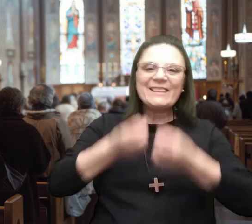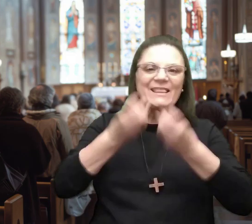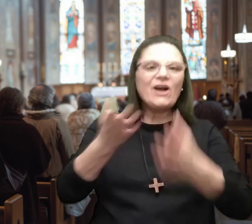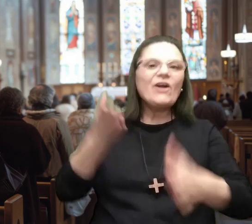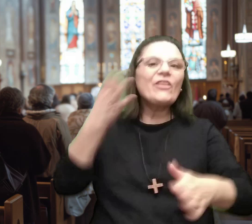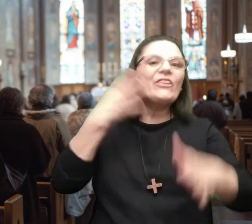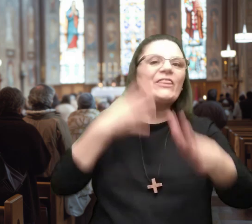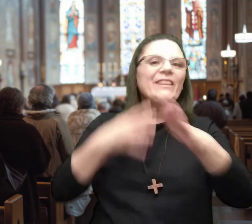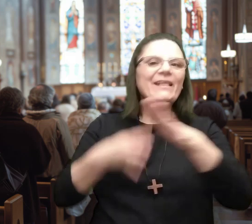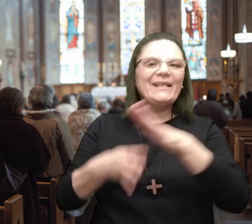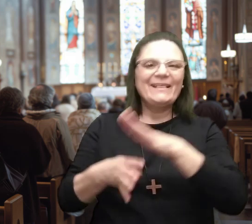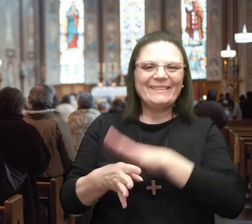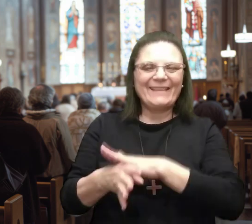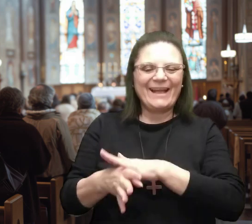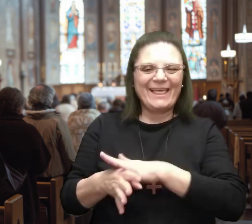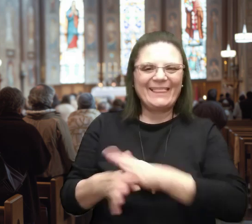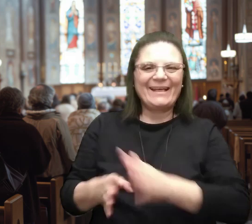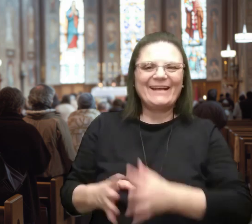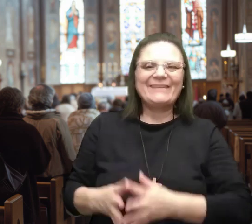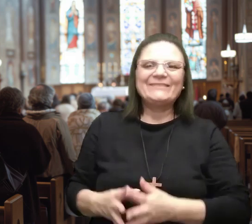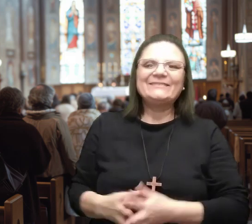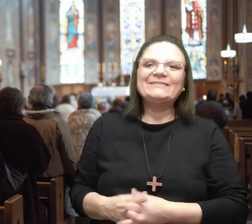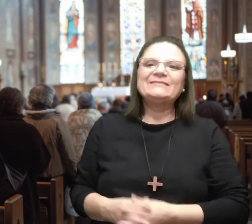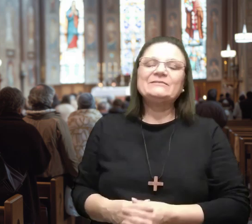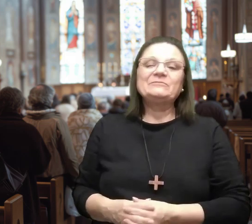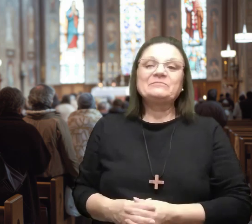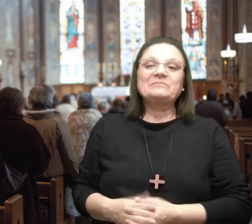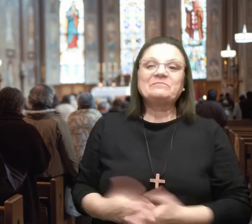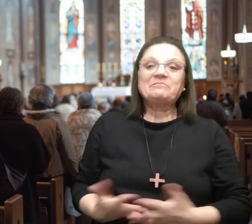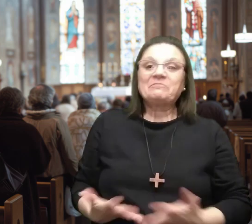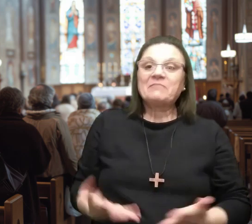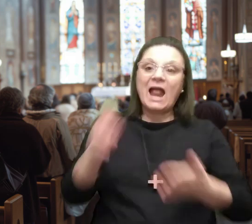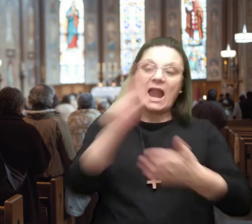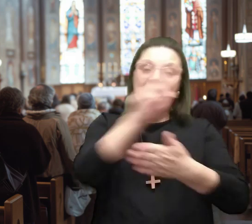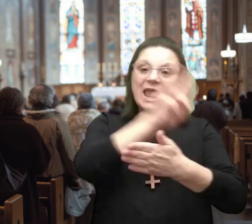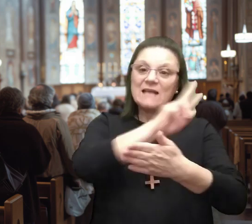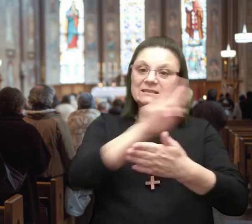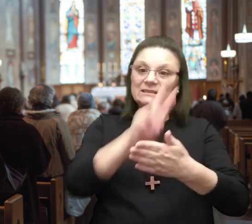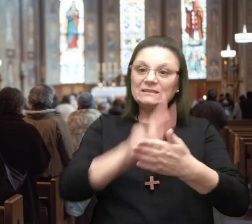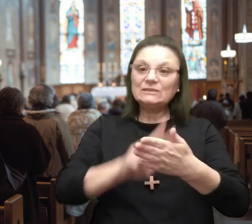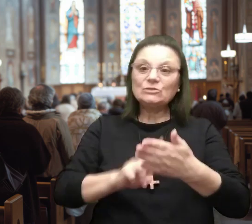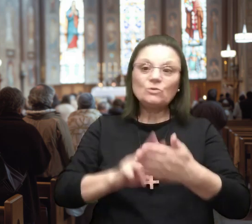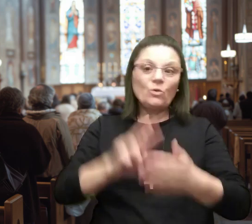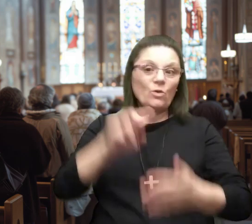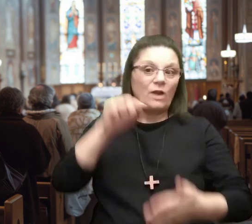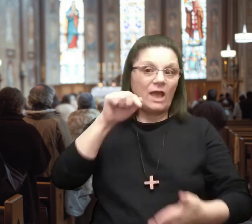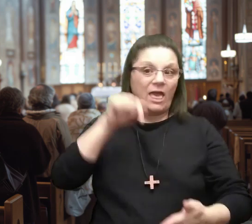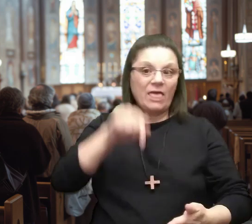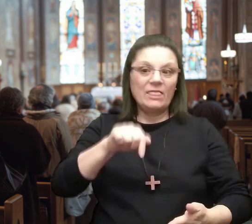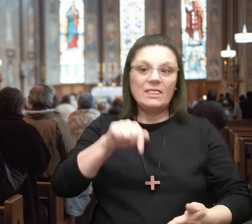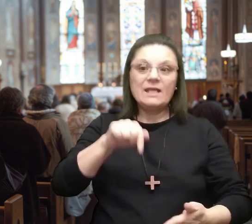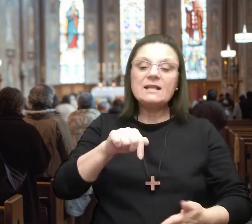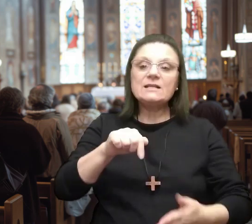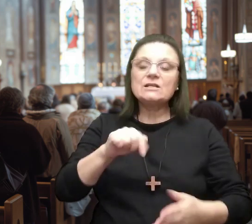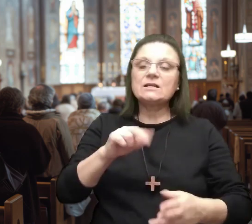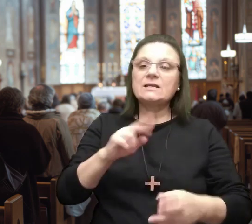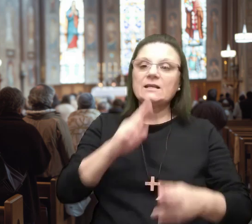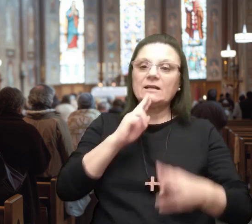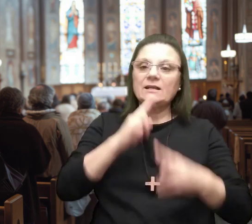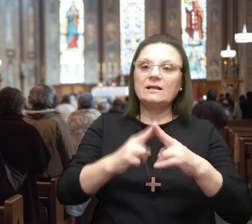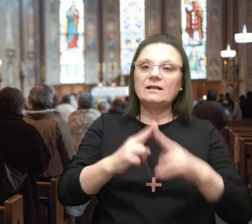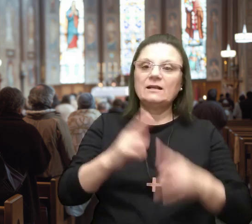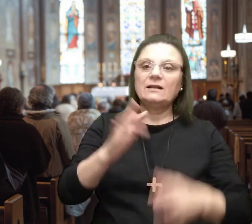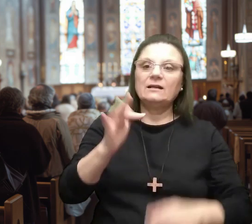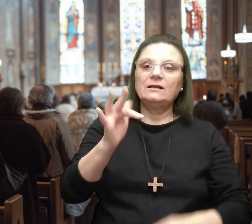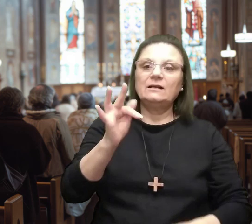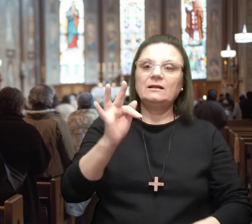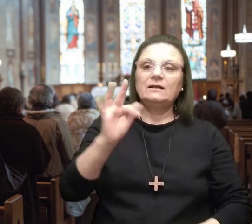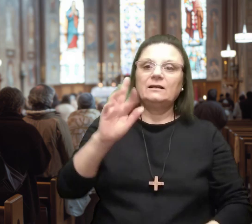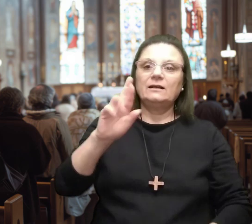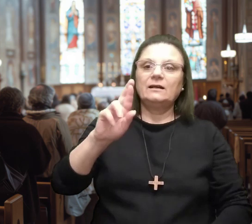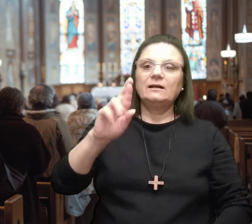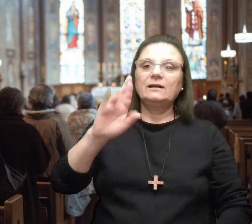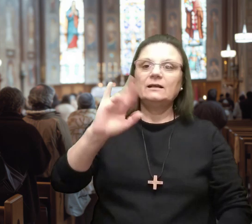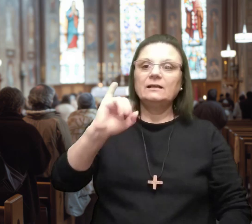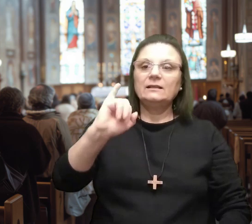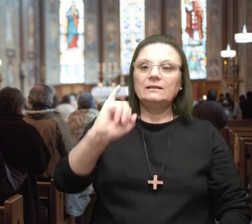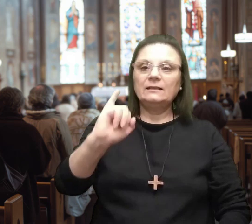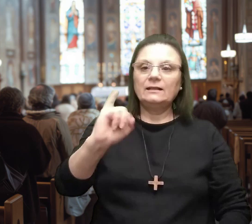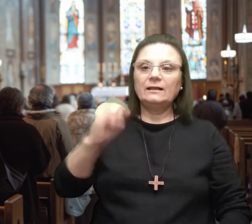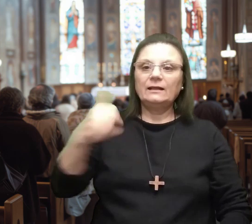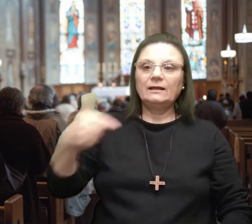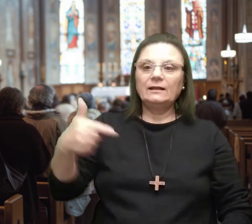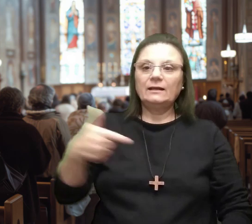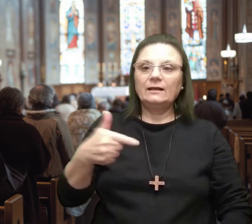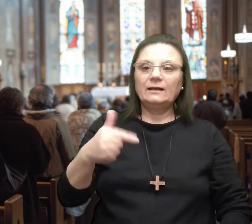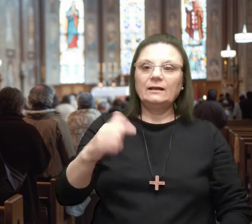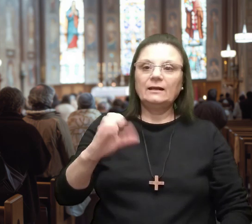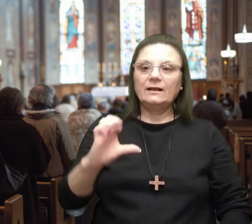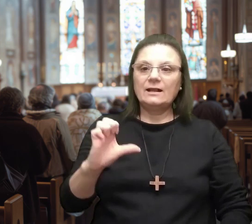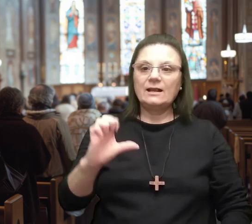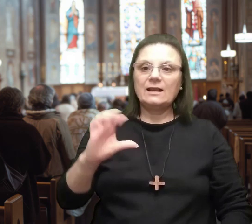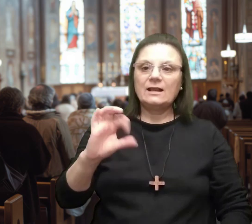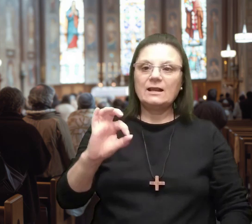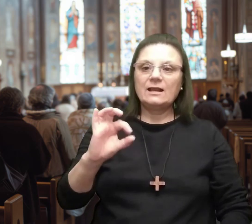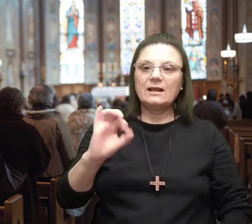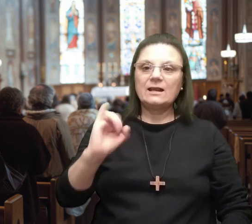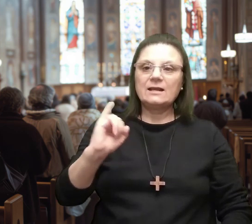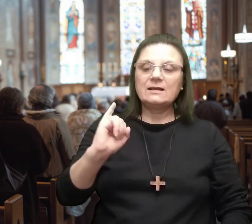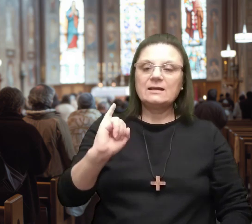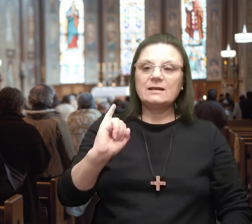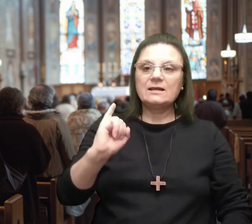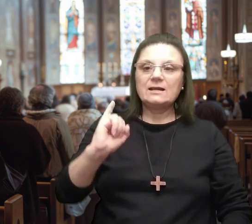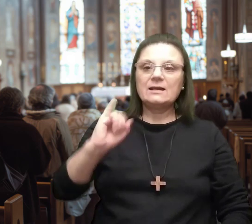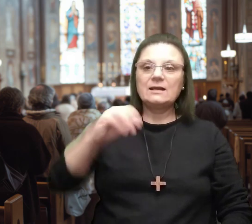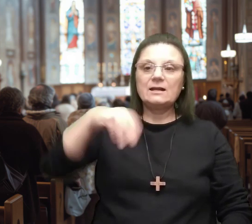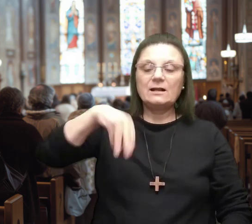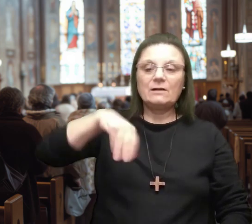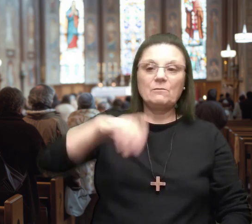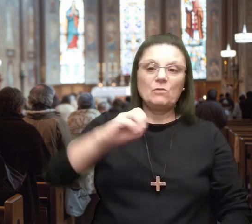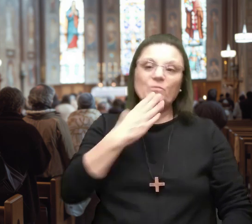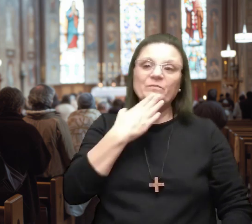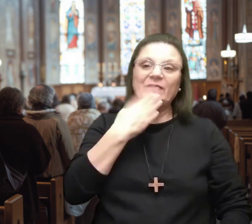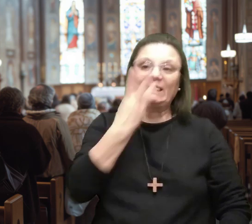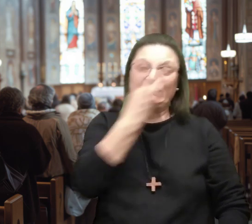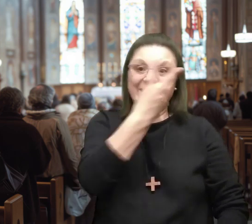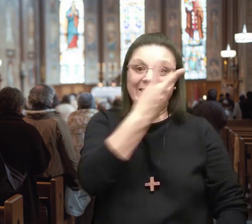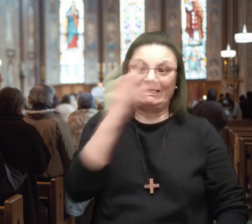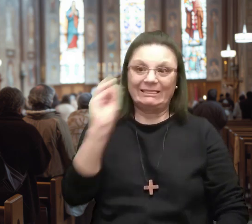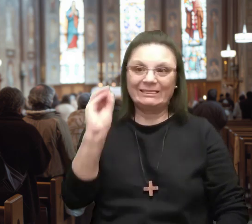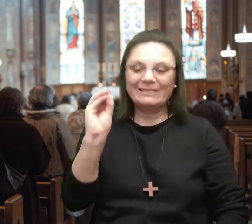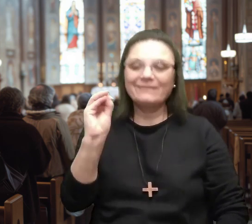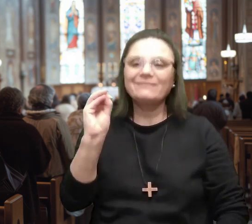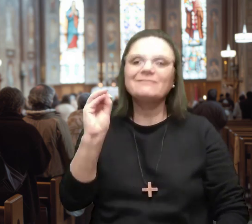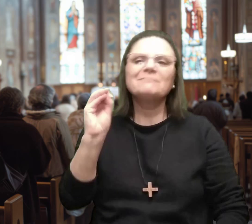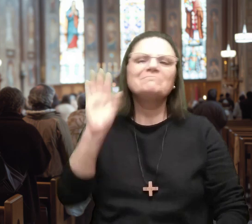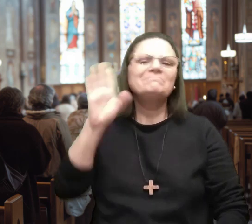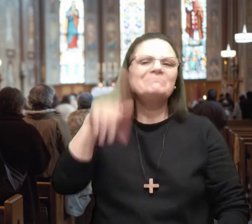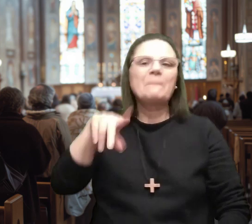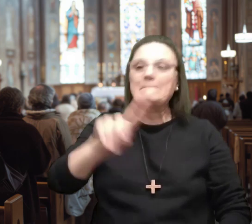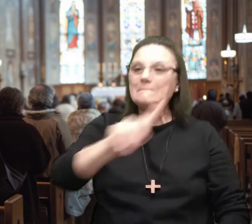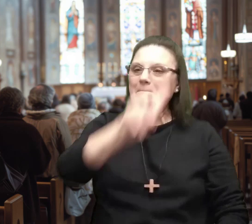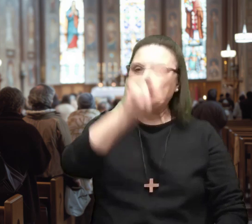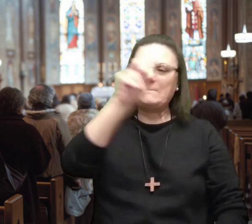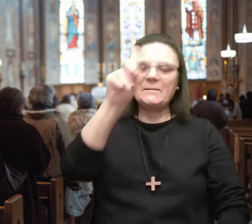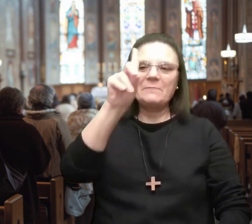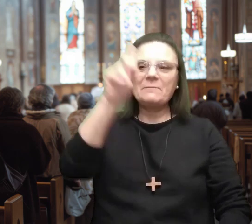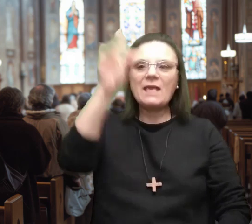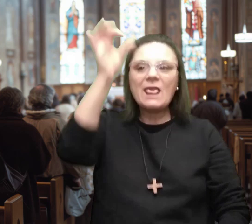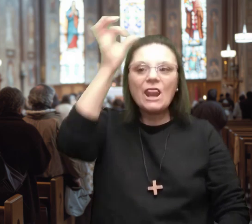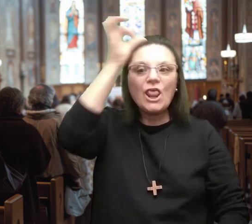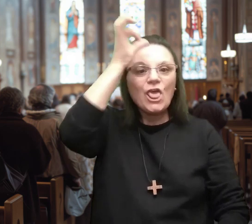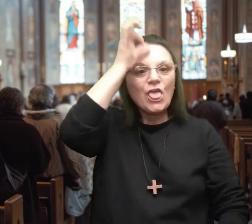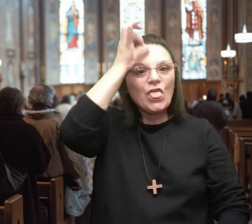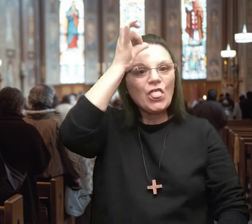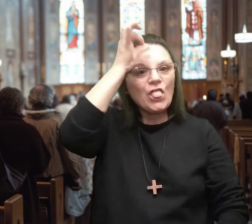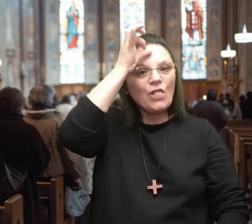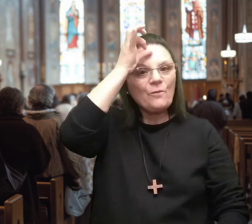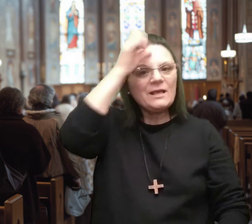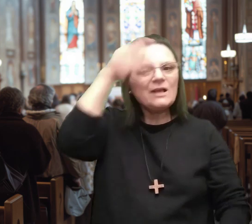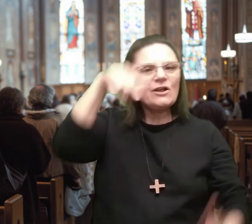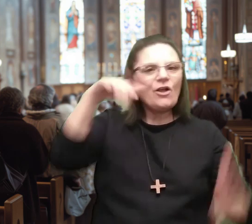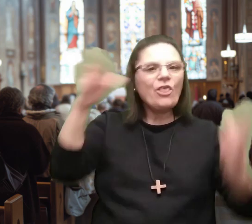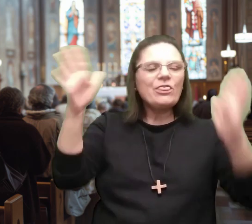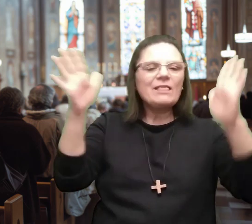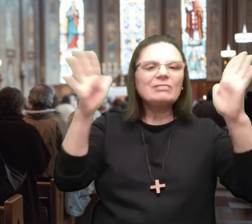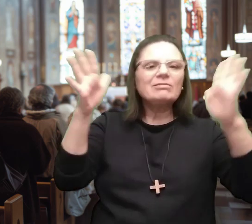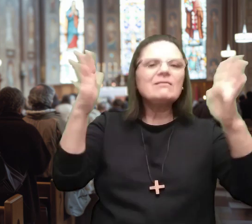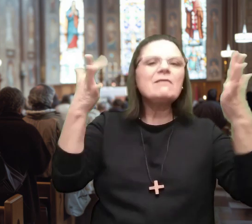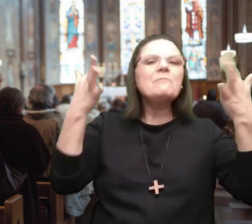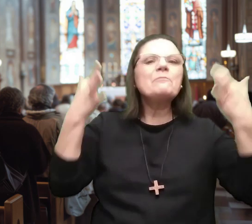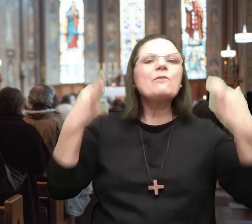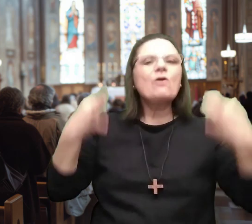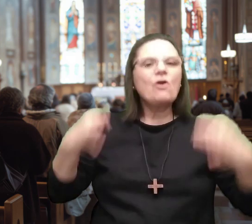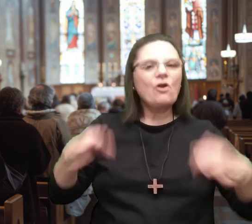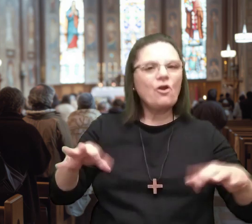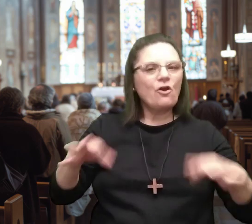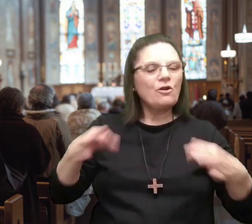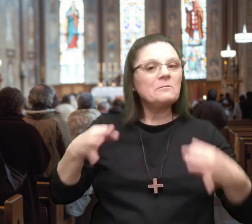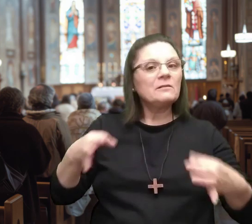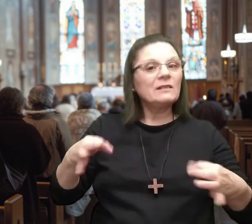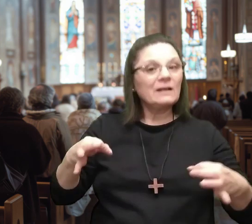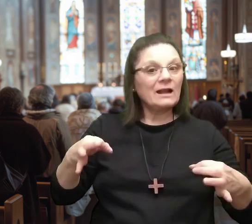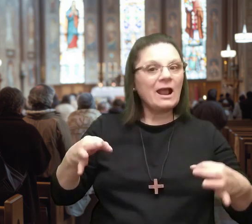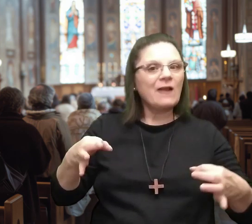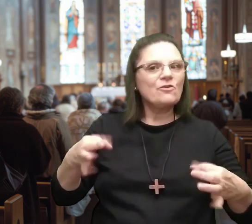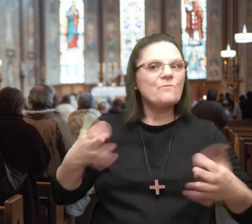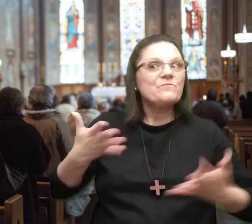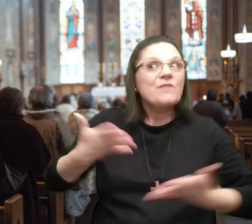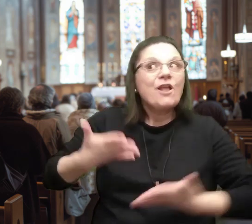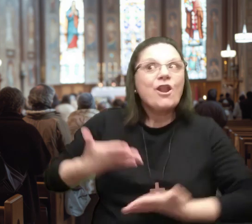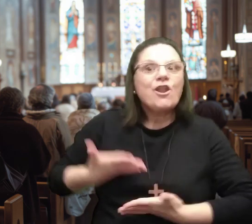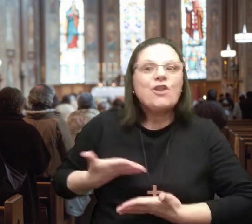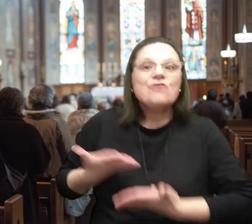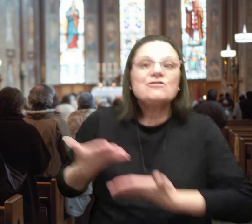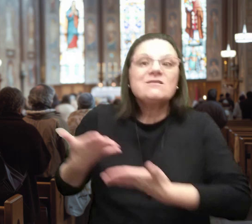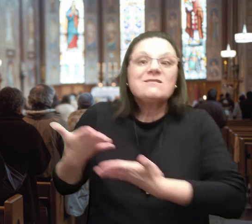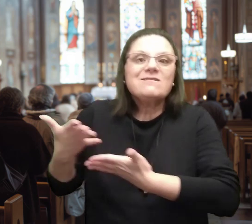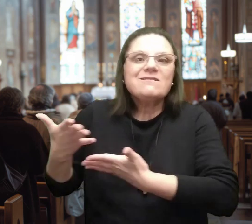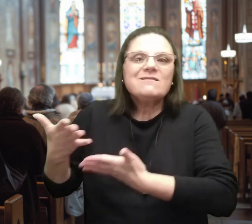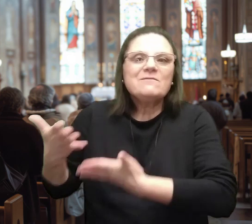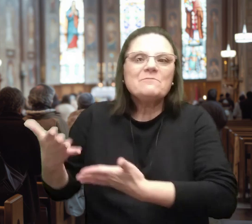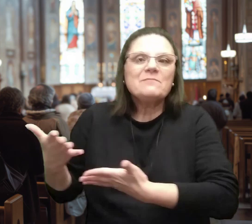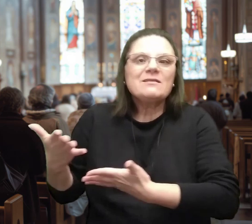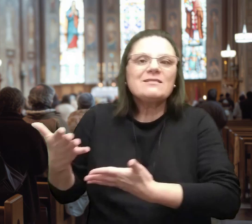Monición de entrada: Las lecturas de este Trigésimo Primer Domingo del tiempo ordinario